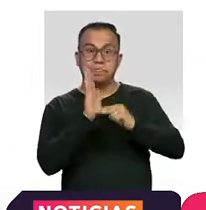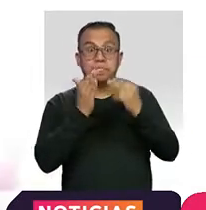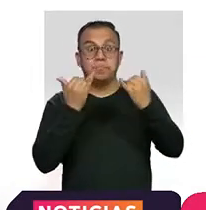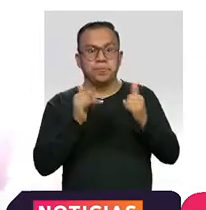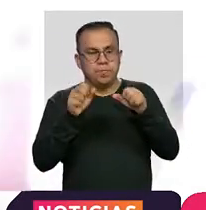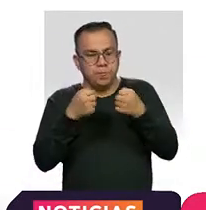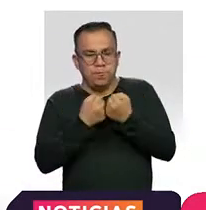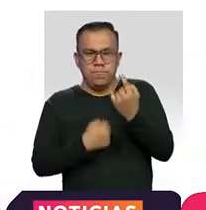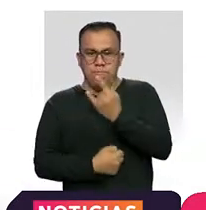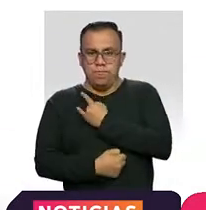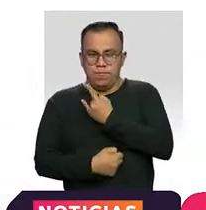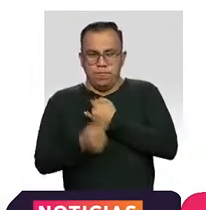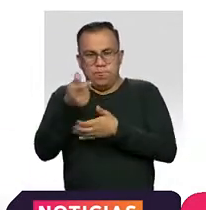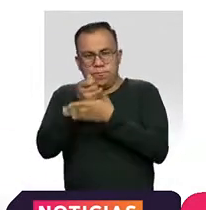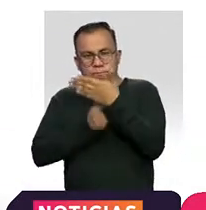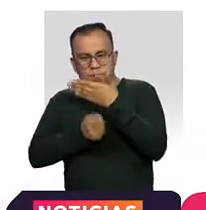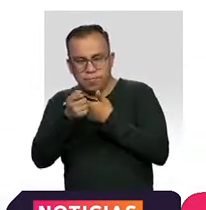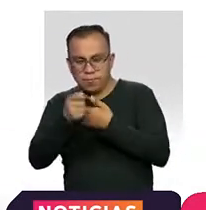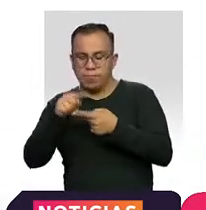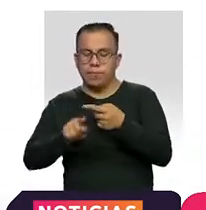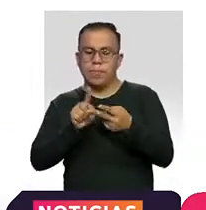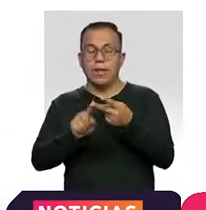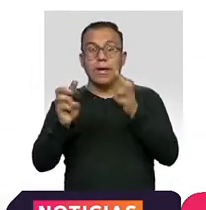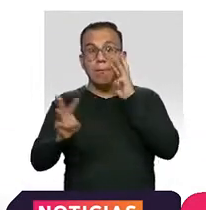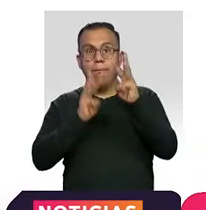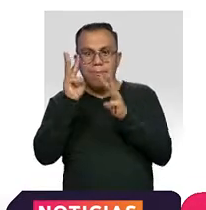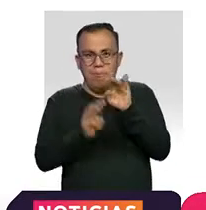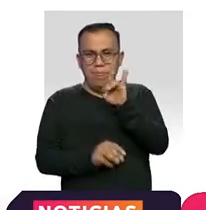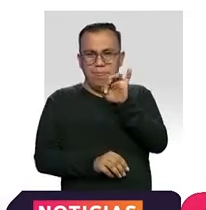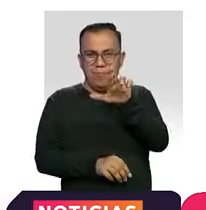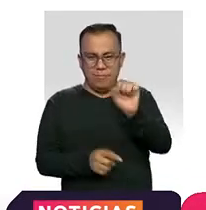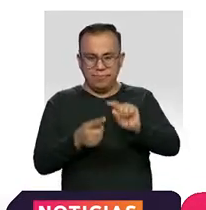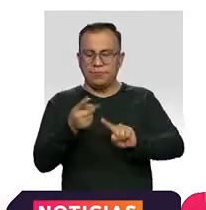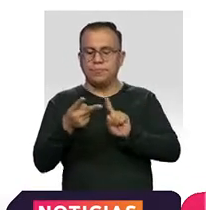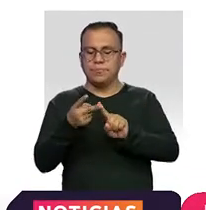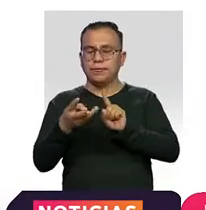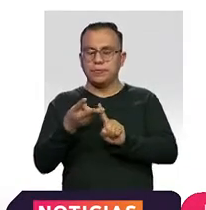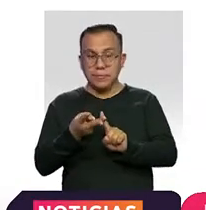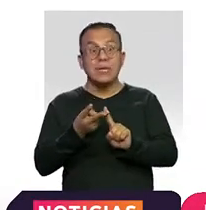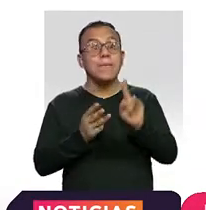FELICES DE CELEBRAR ESTOS 90 AñOS DEL MAESTRO FERNANDO BOTERO